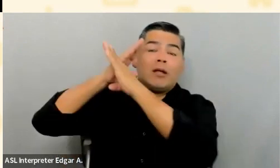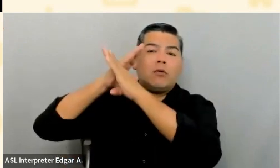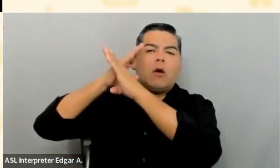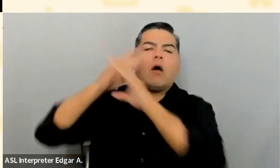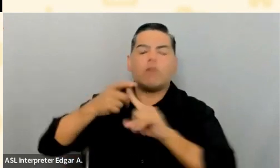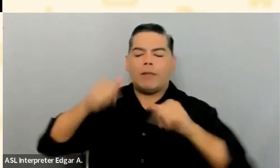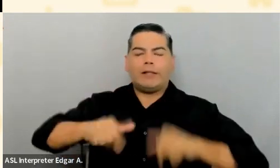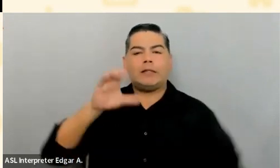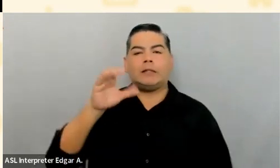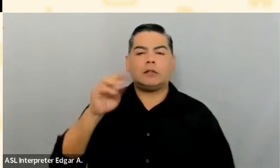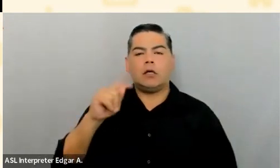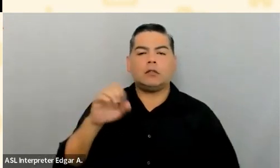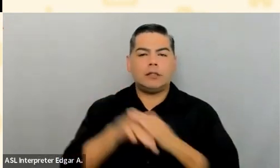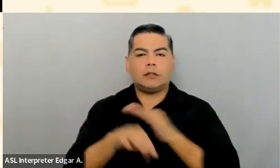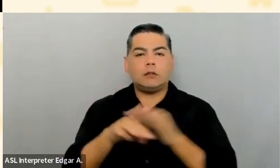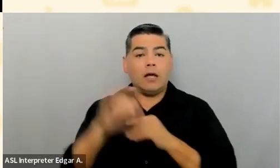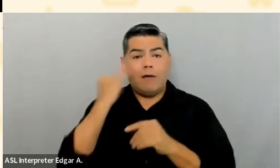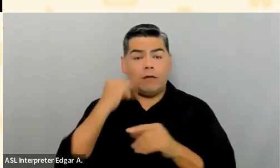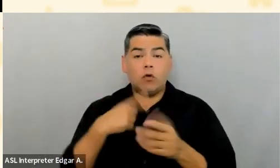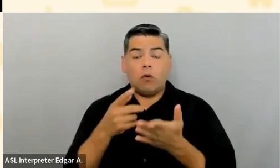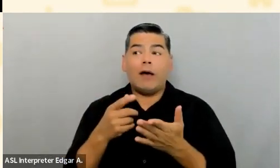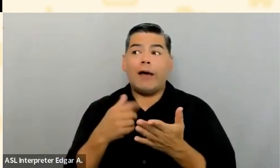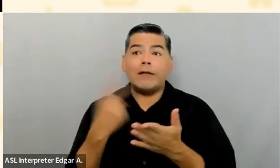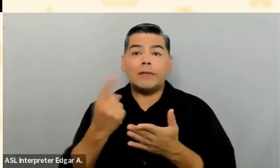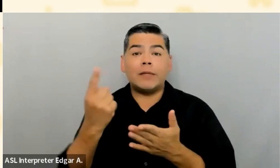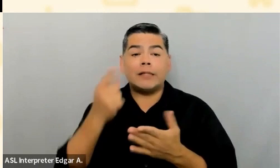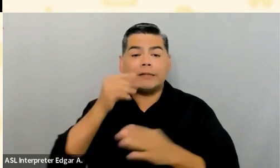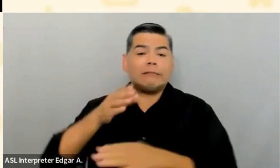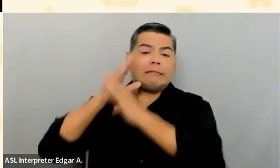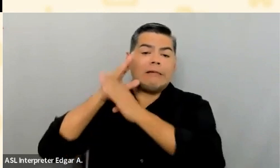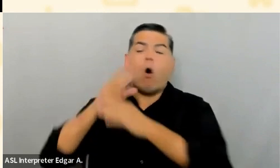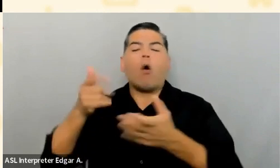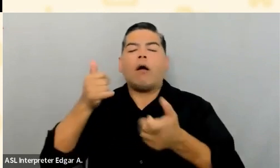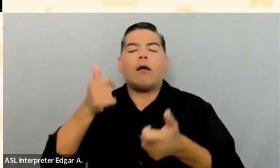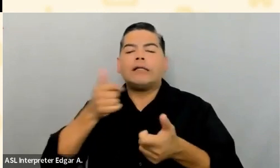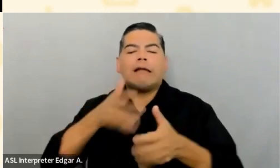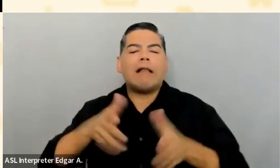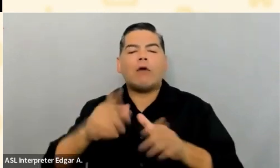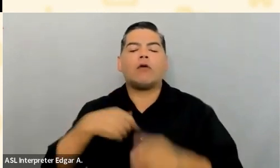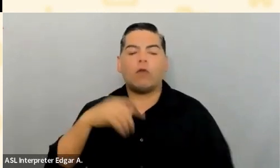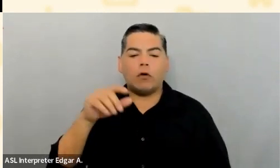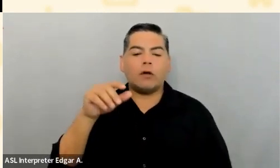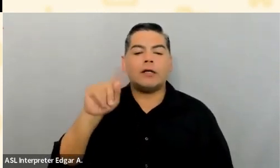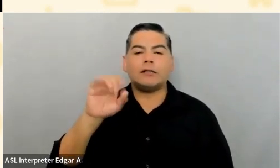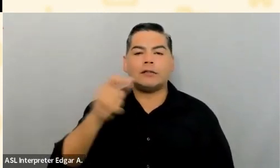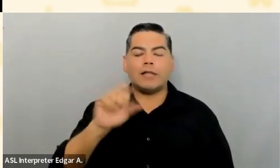Si tienes algo que no te permite poner etiquetas de texto alternativo en las imágenes, ¿Cómo va a hacer eso tu vida más fácil?